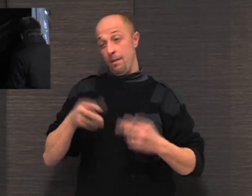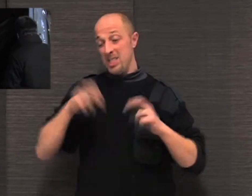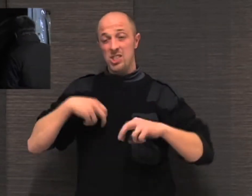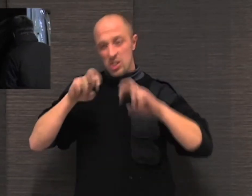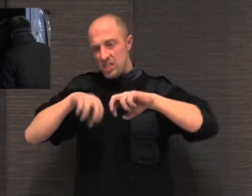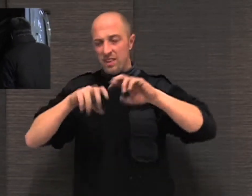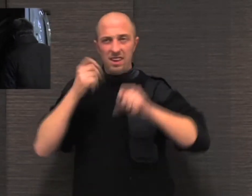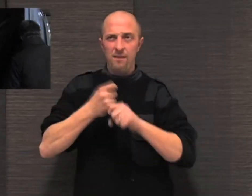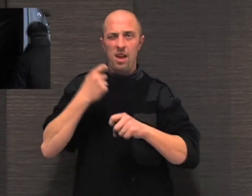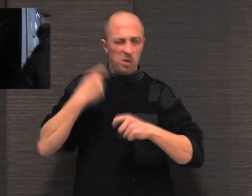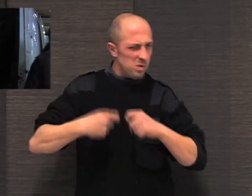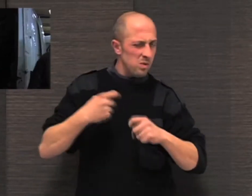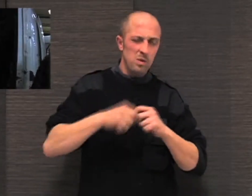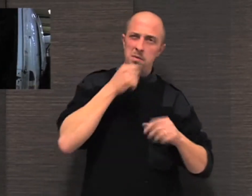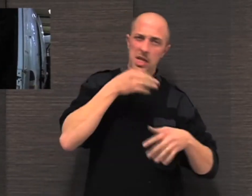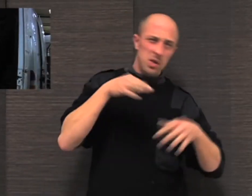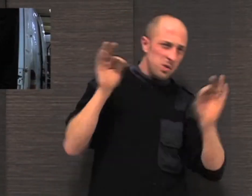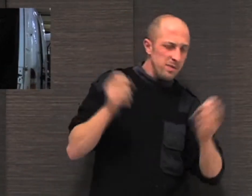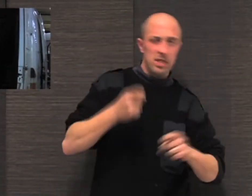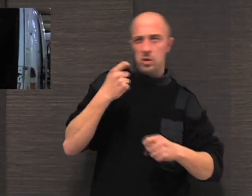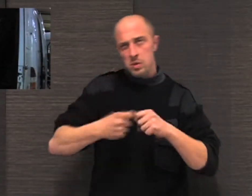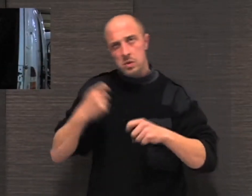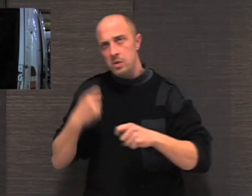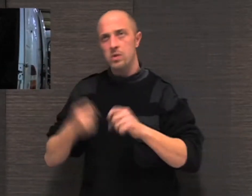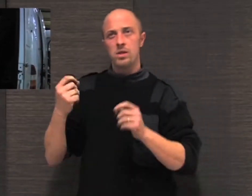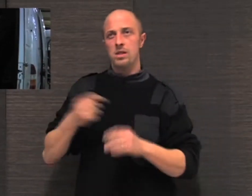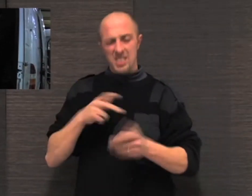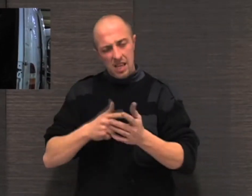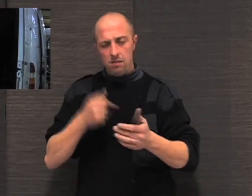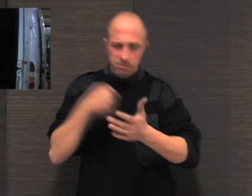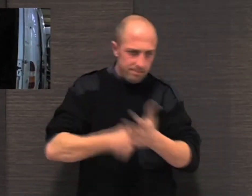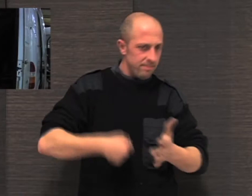C'est vrai, c'était dur de trouver un emploi. J'essayais de me battre, d'insister.